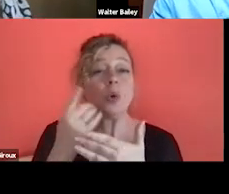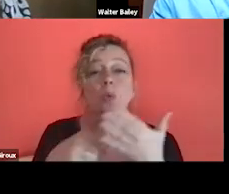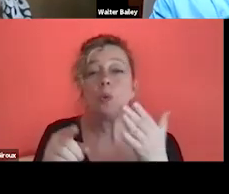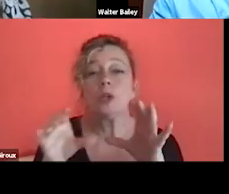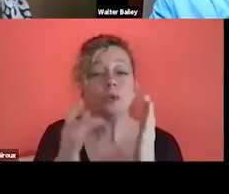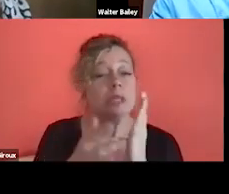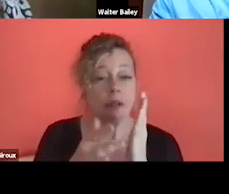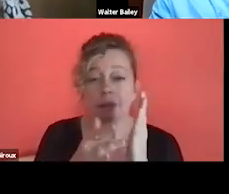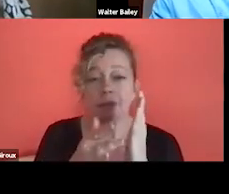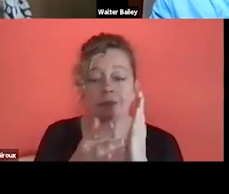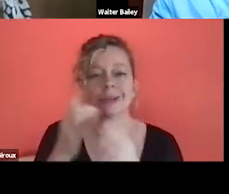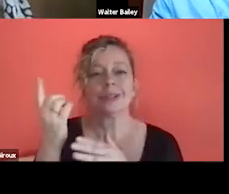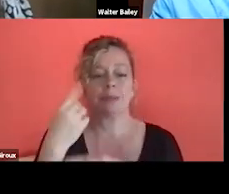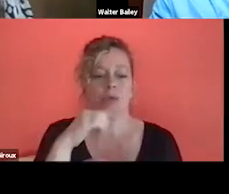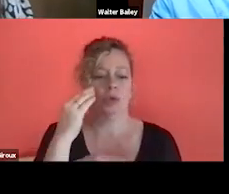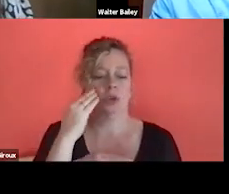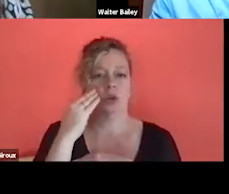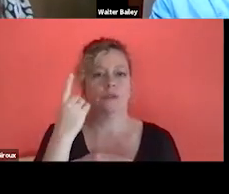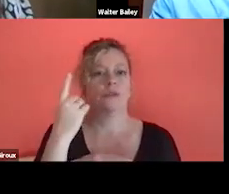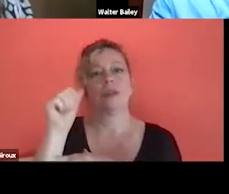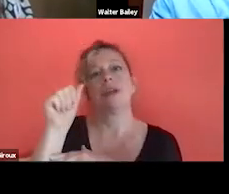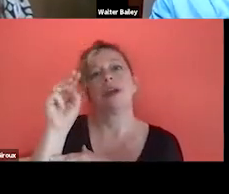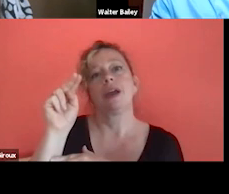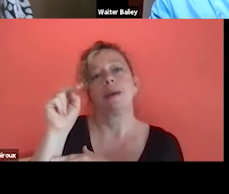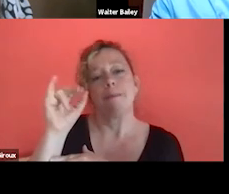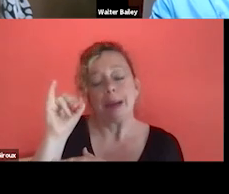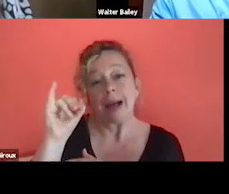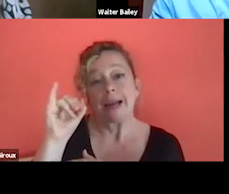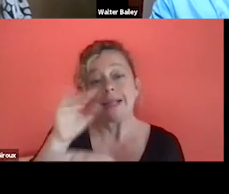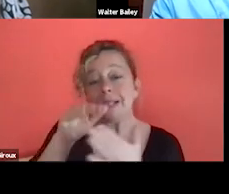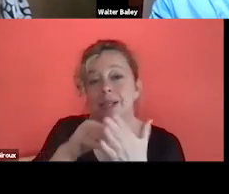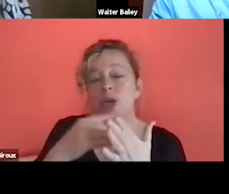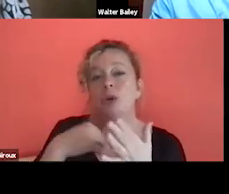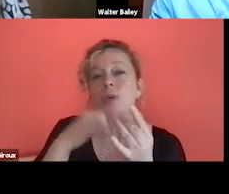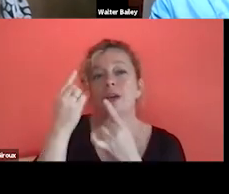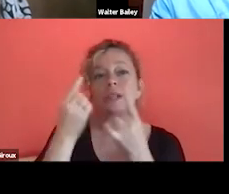Entonces, algo que sabemos del Centro Imani, se nos considera una clínica